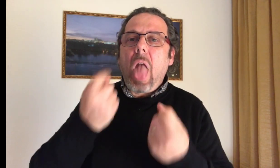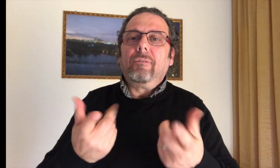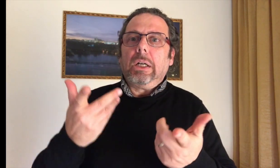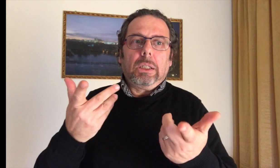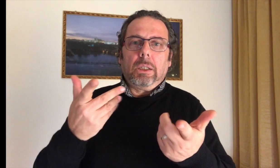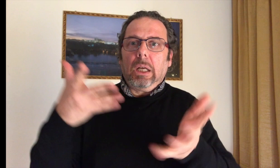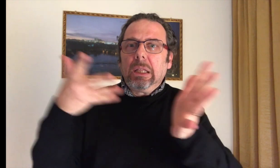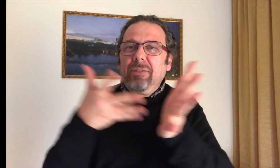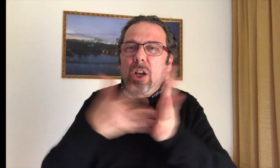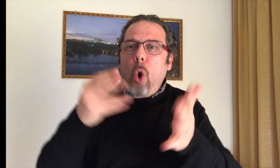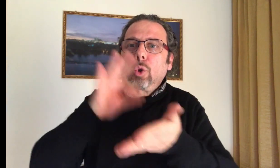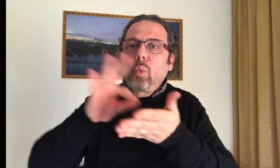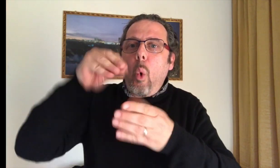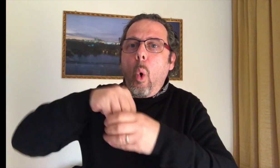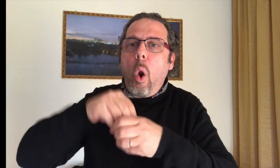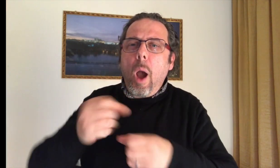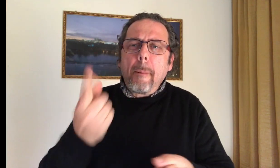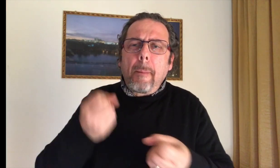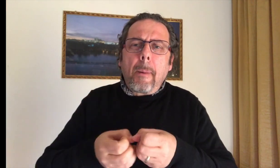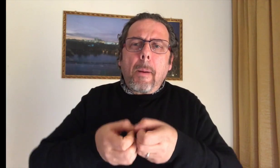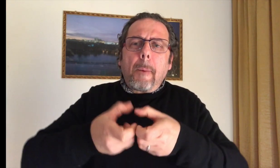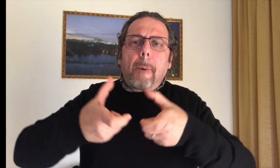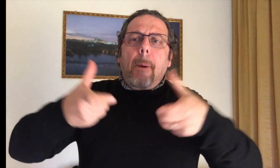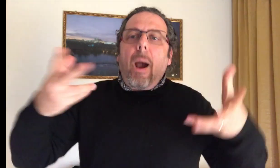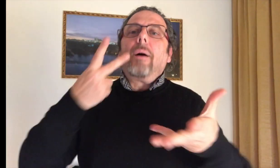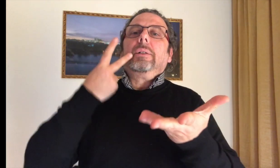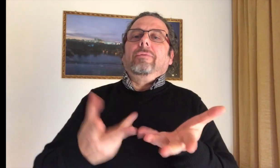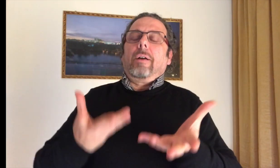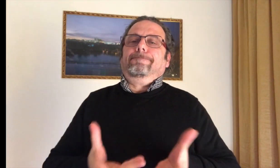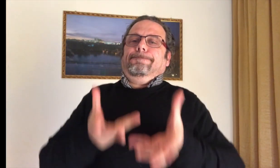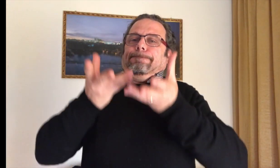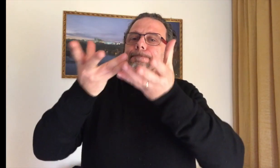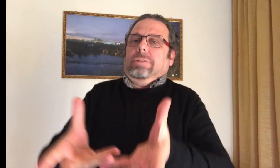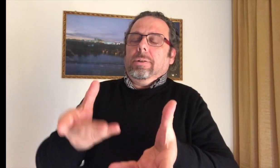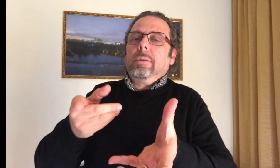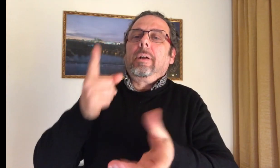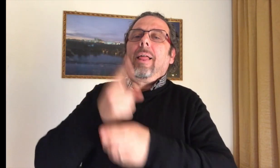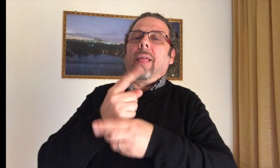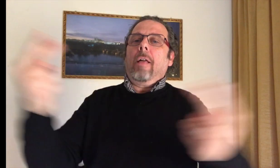più. L’obiettivo: connettersi ad altre Istituzioni importanti e, rilevati i molti disagi e le difficoltà nelle